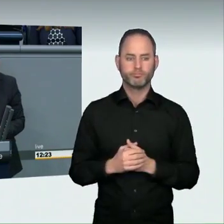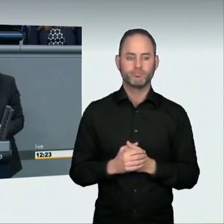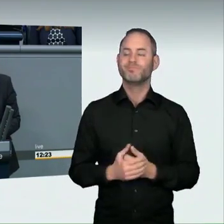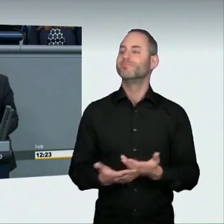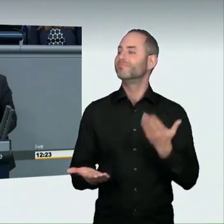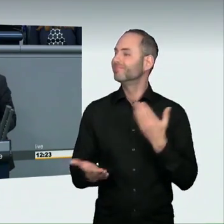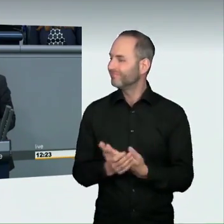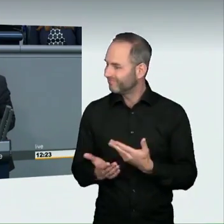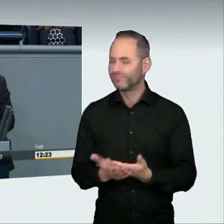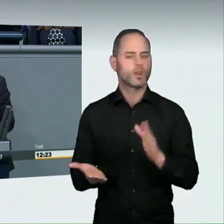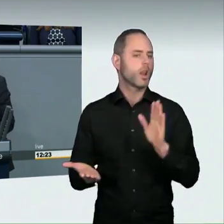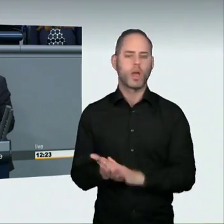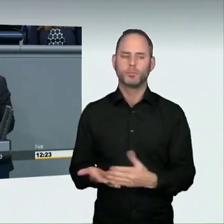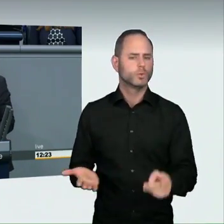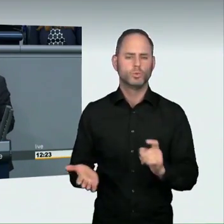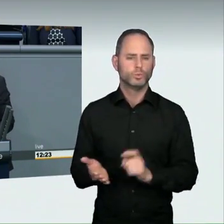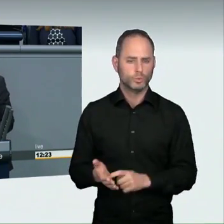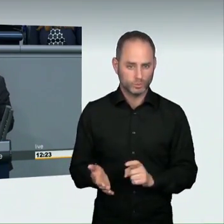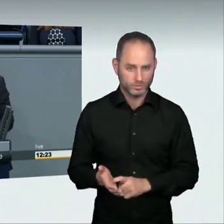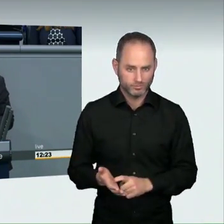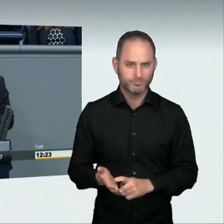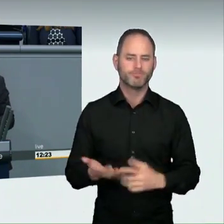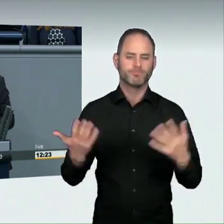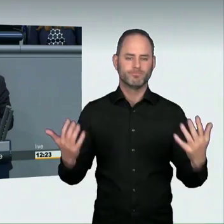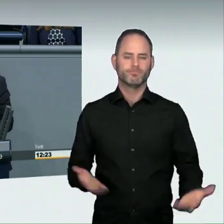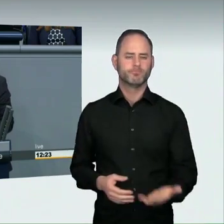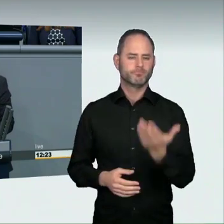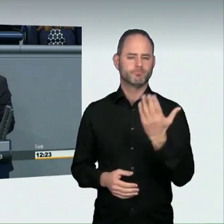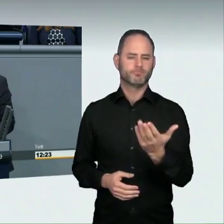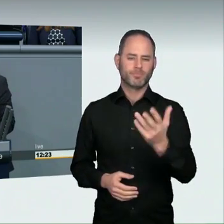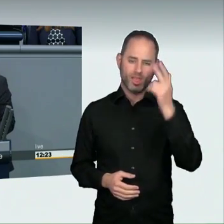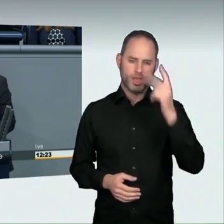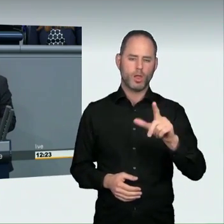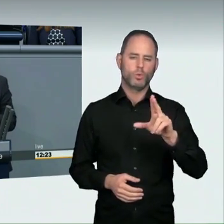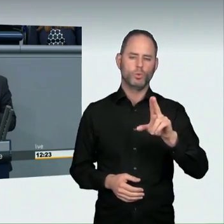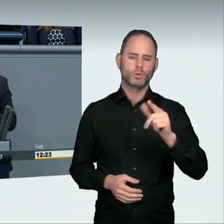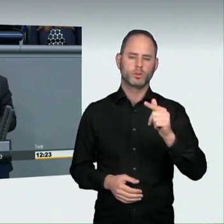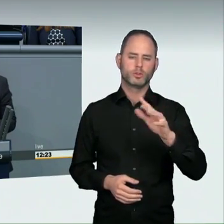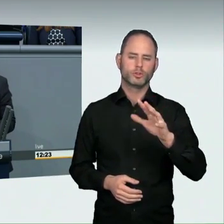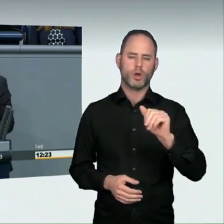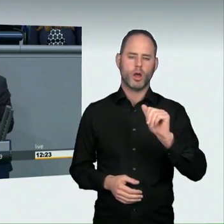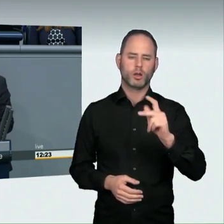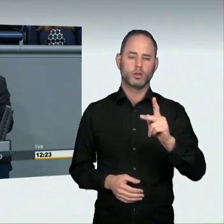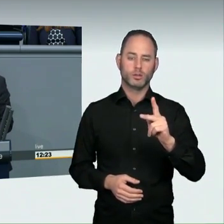Wenn Sie nun heute hier sagen, dass das Raussanieren ein Problem ist, aber dass Sie nichts an der Modernisierungsumlage